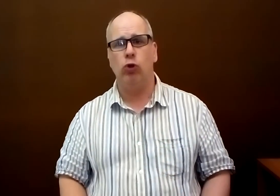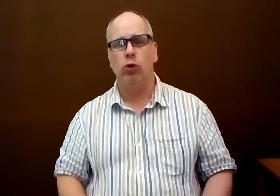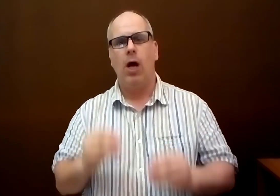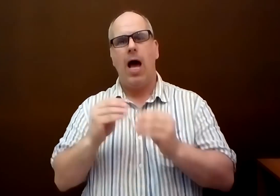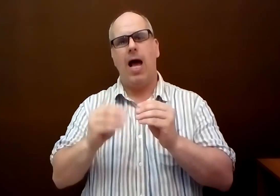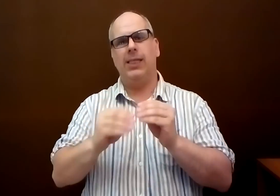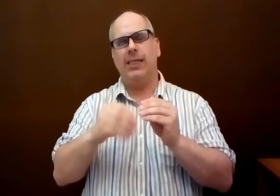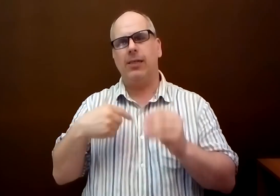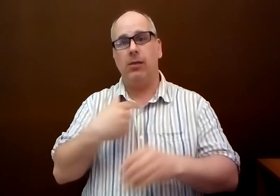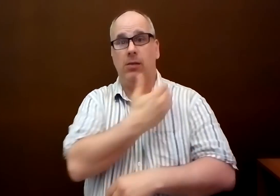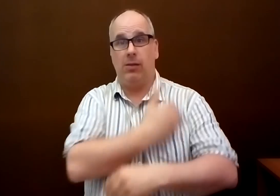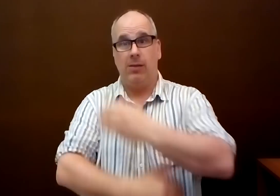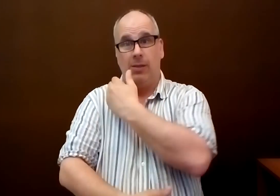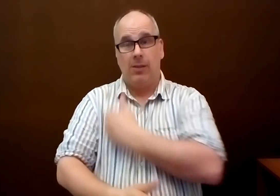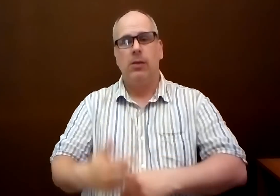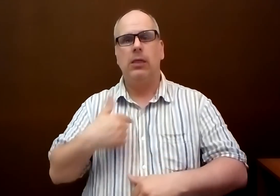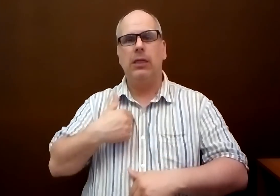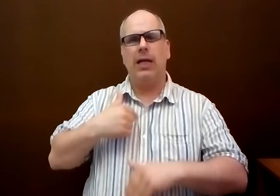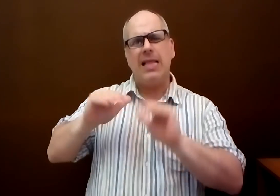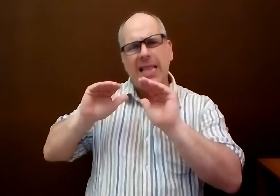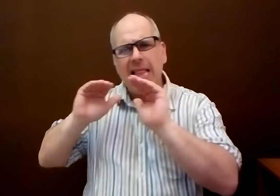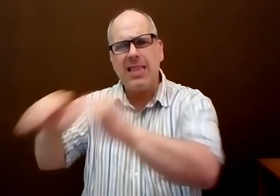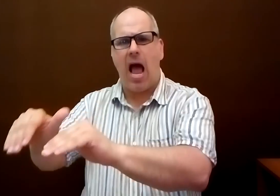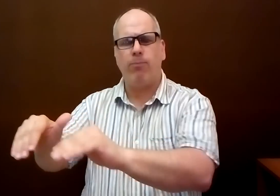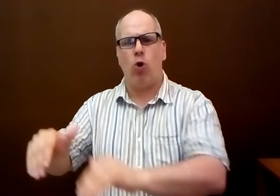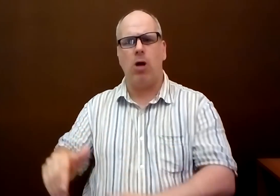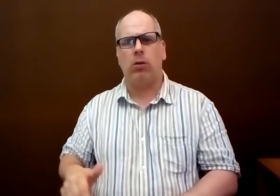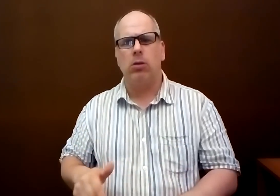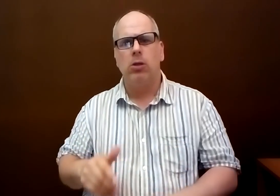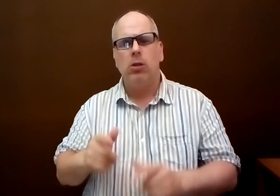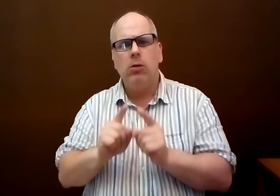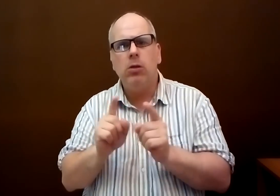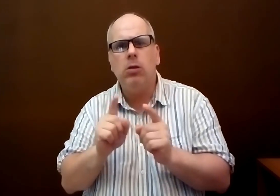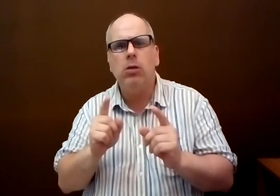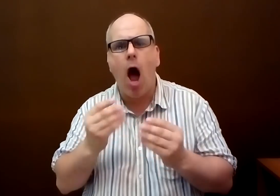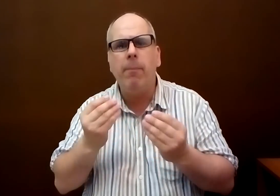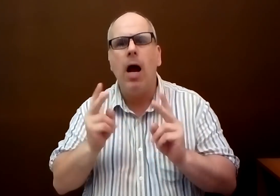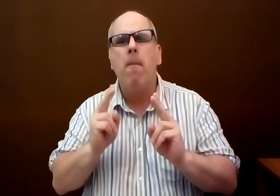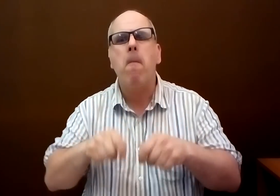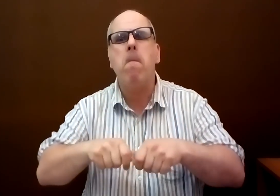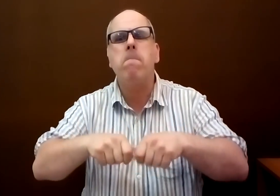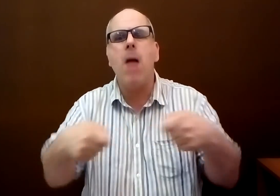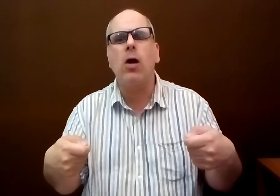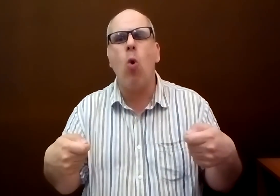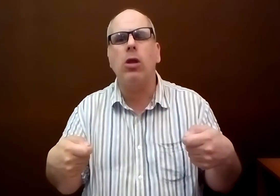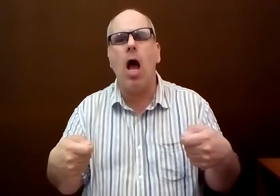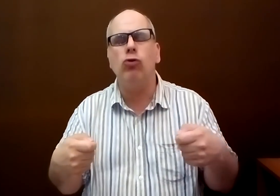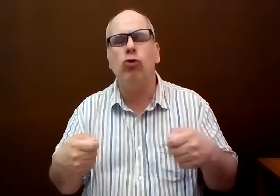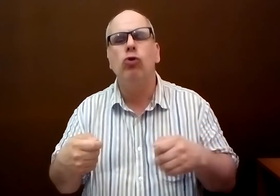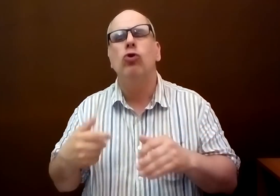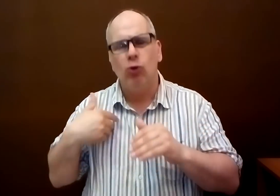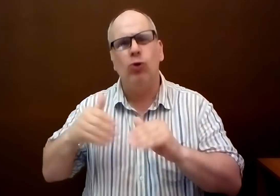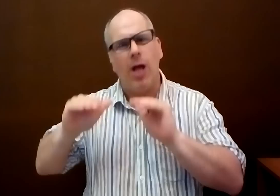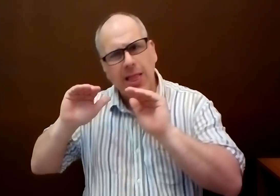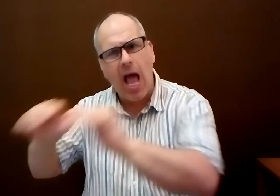Éppen ezért kéz nélküli autóversenyzőket támogatom. Ha van rá megfelelő megoldása.